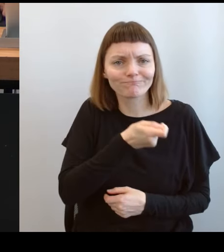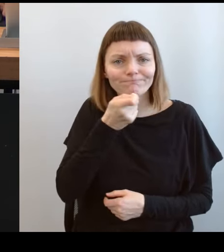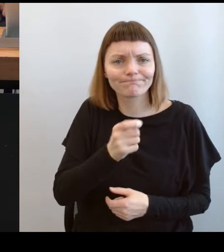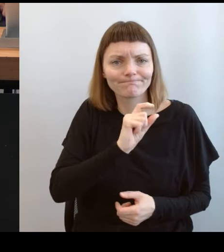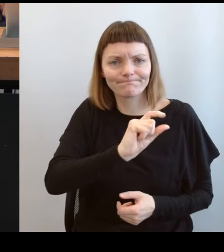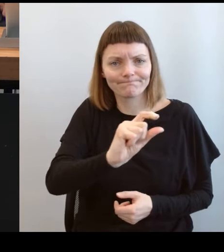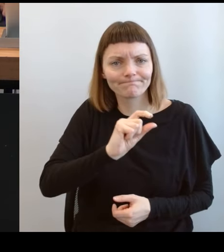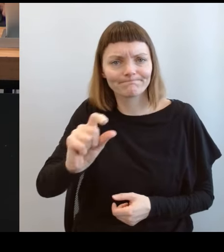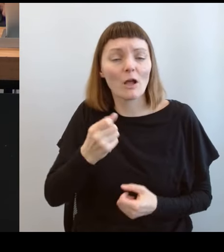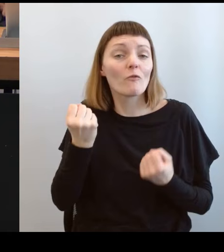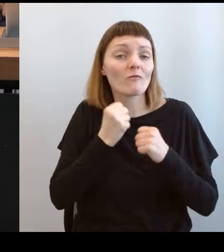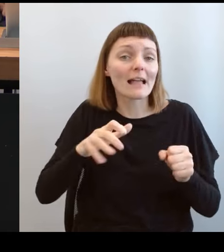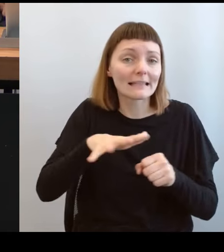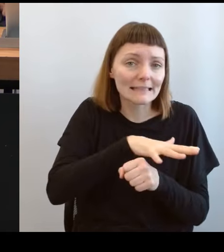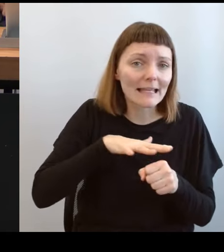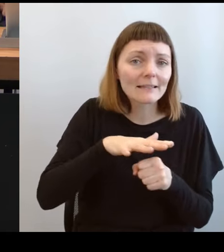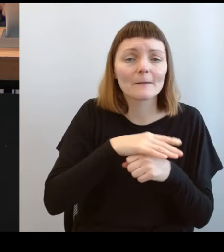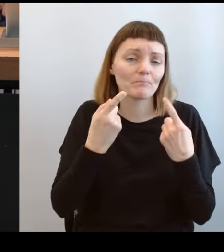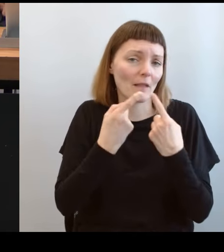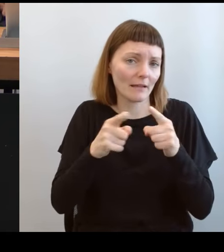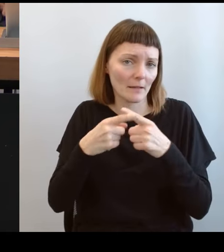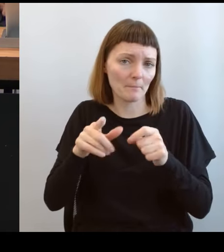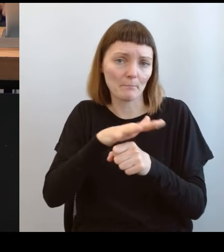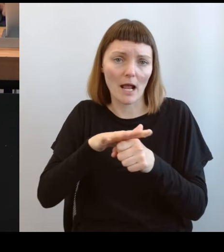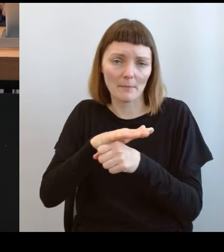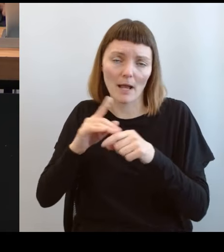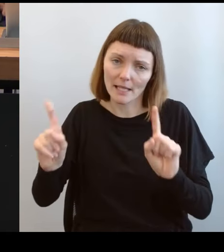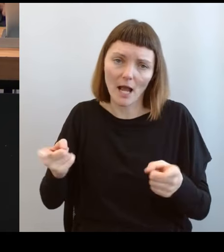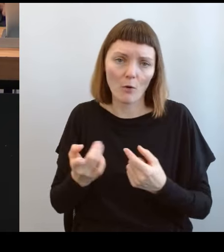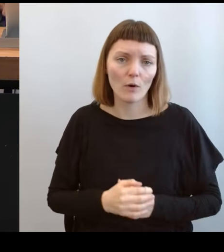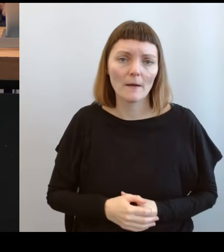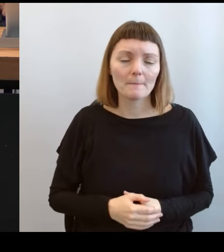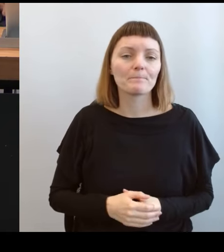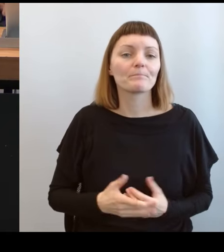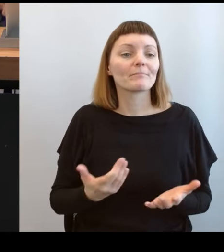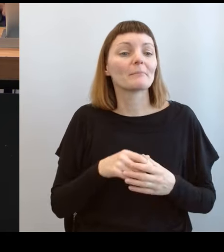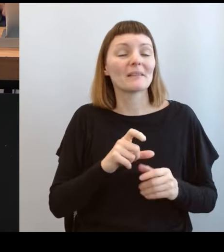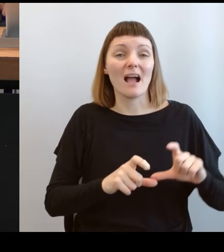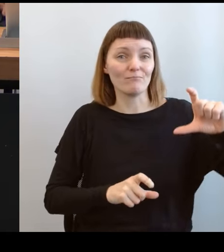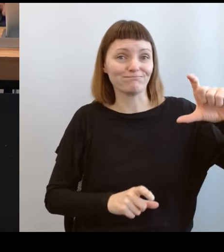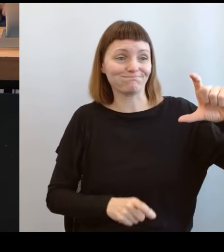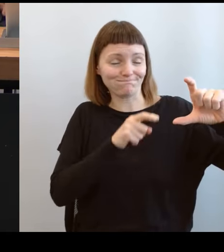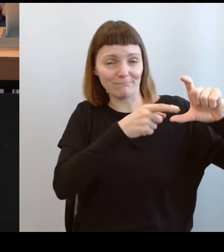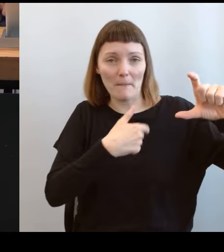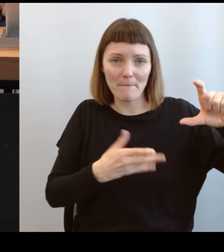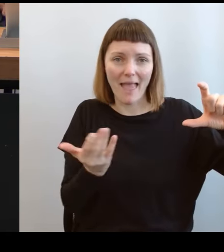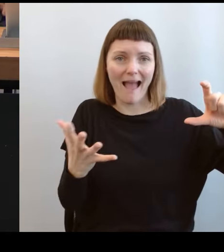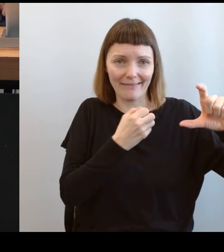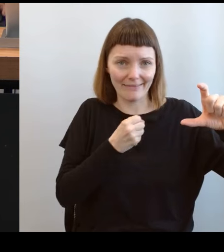wichtig, wenn man über diese Mehreinnahmen spricht, auch darüber zu reden, was damit passieren soll. Wenn sie das überhaupt nicht tun,